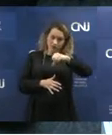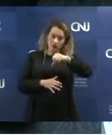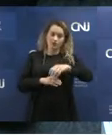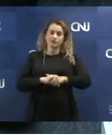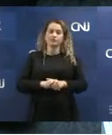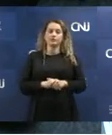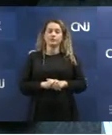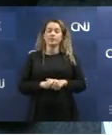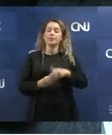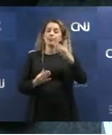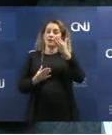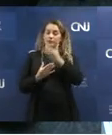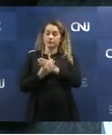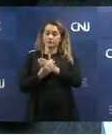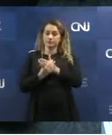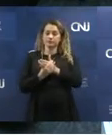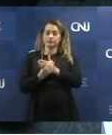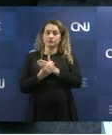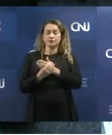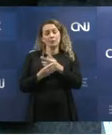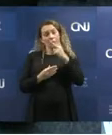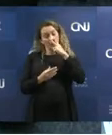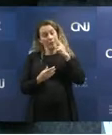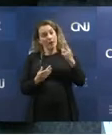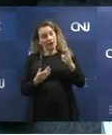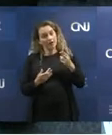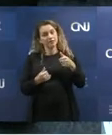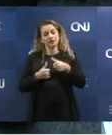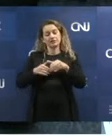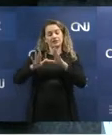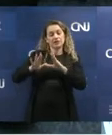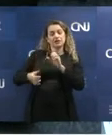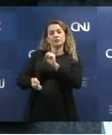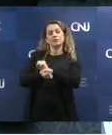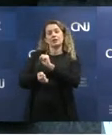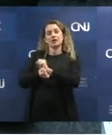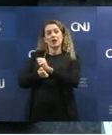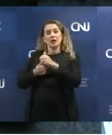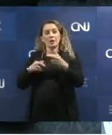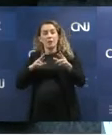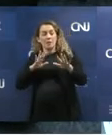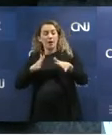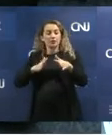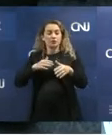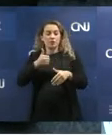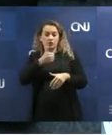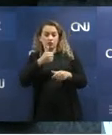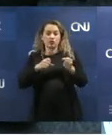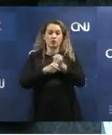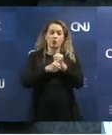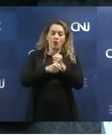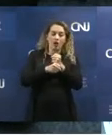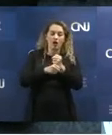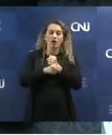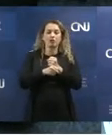parece, de fato, ter ficado paralisado por aproximadamente um ano, interstício entre a data da conclusão dos autos